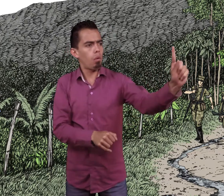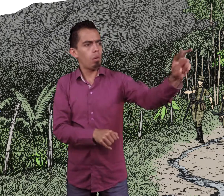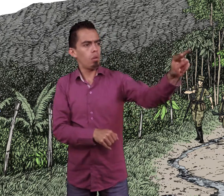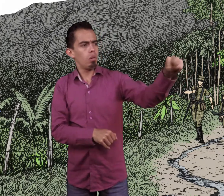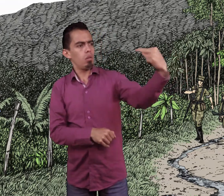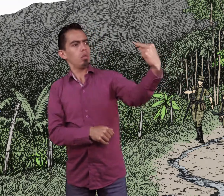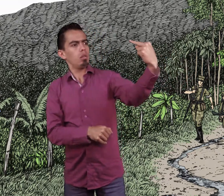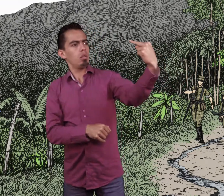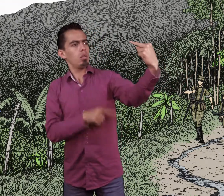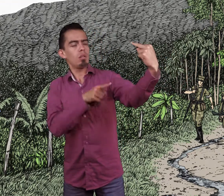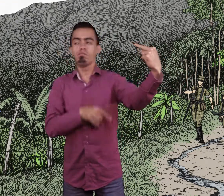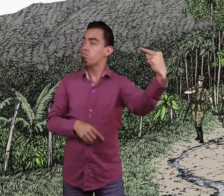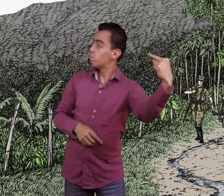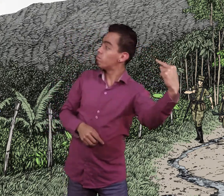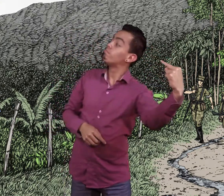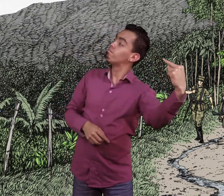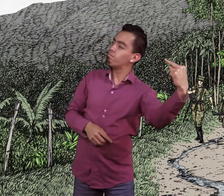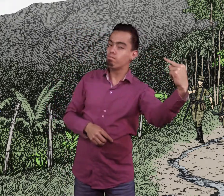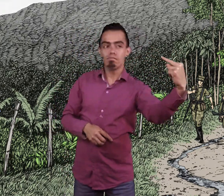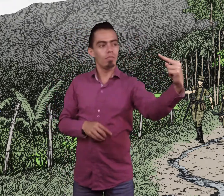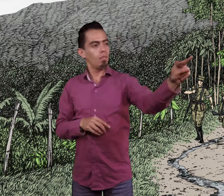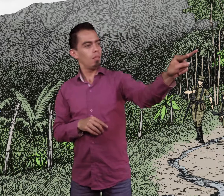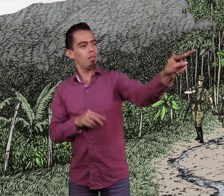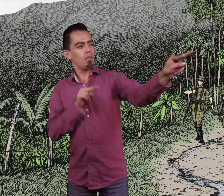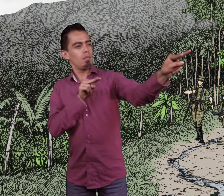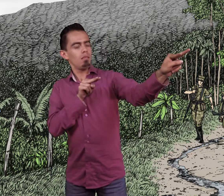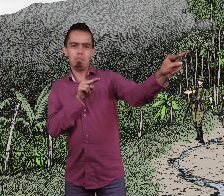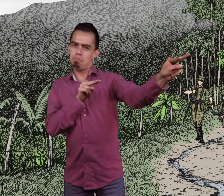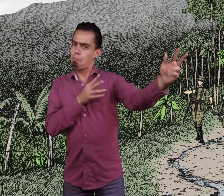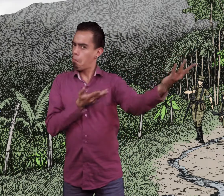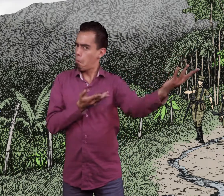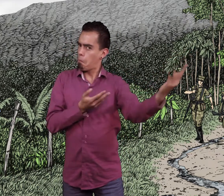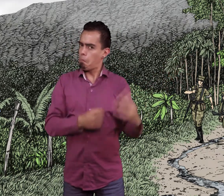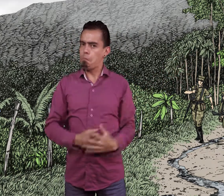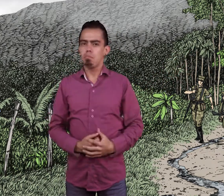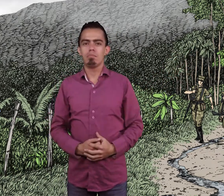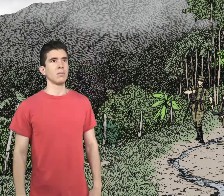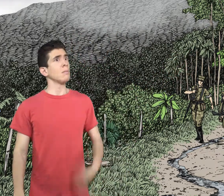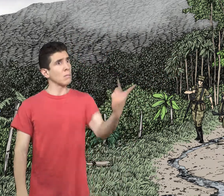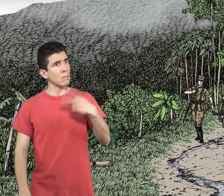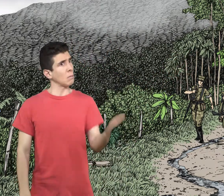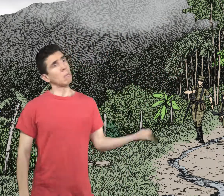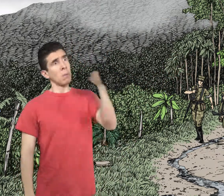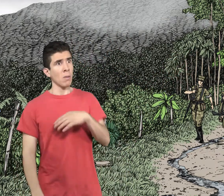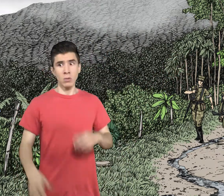Vamos a la carretera, mi papá debe estar por llegar a recogernos Sí